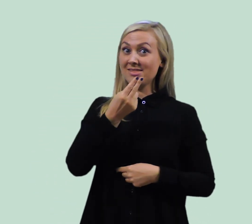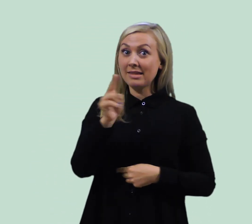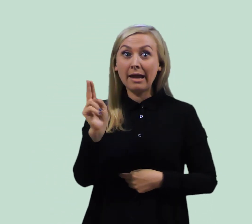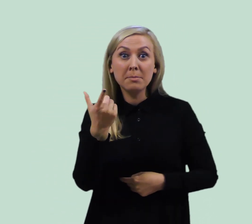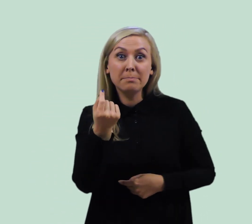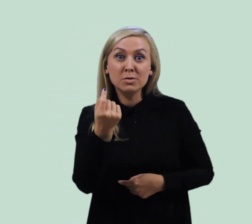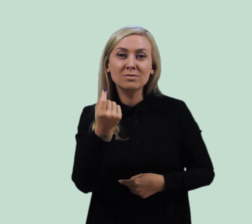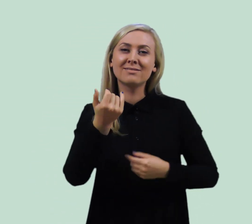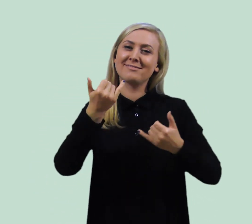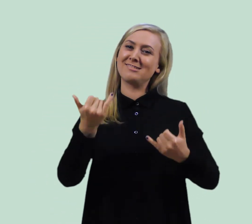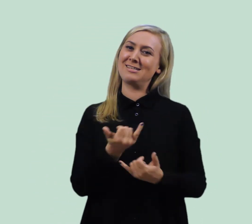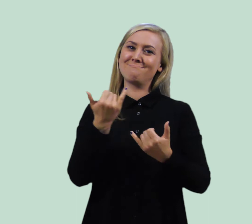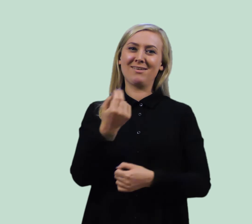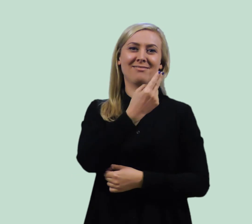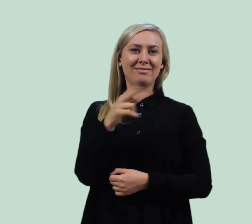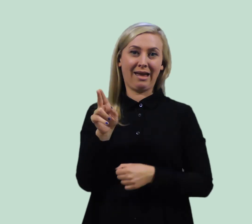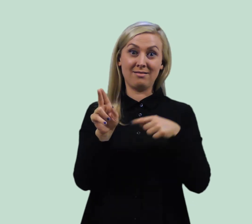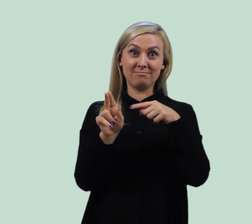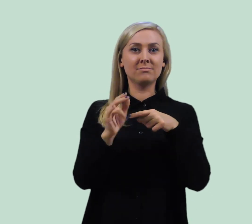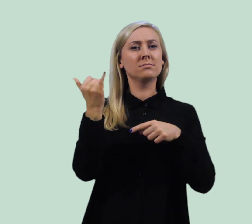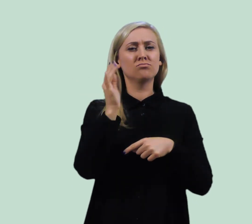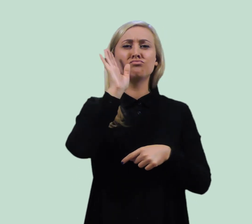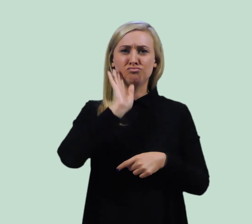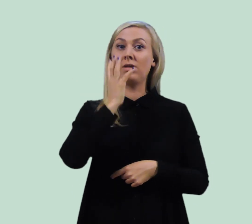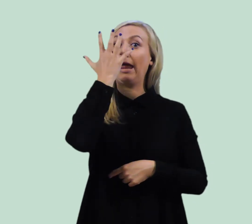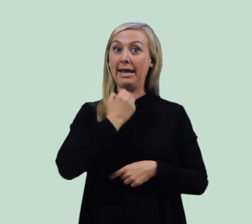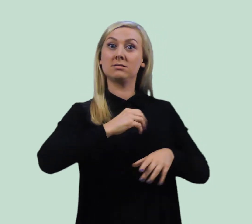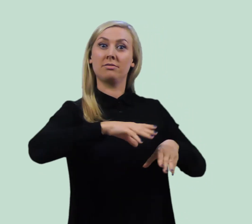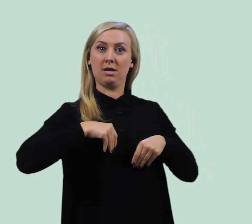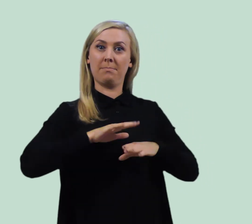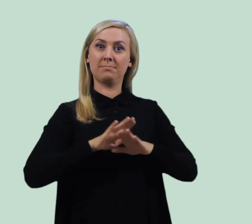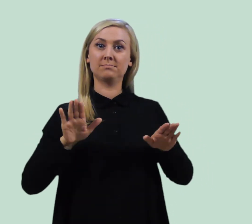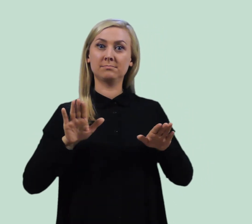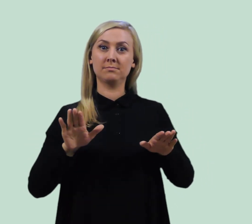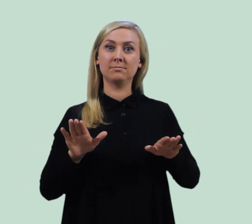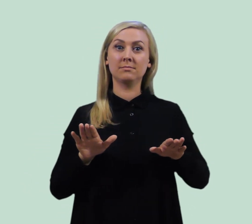Nein bedeutet immer Nein und muss ernst genommen werden.